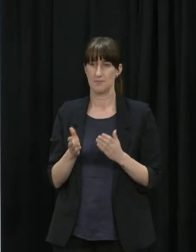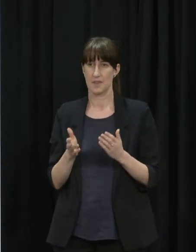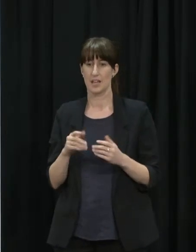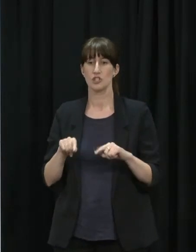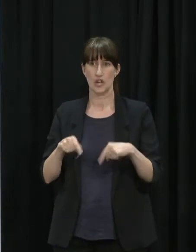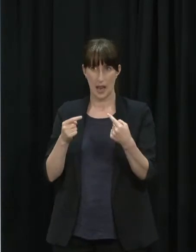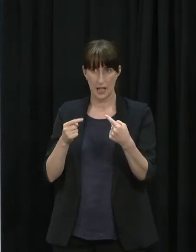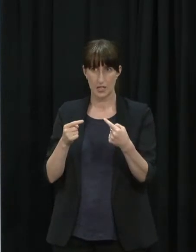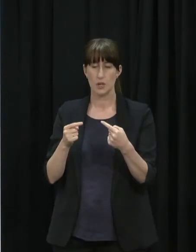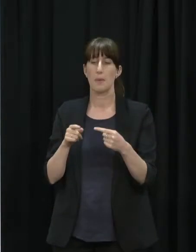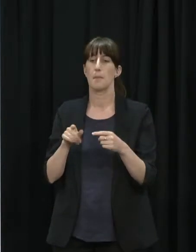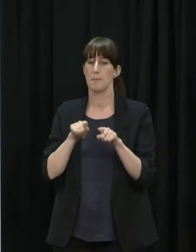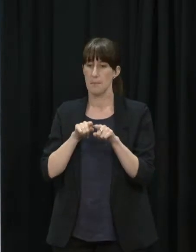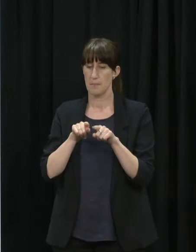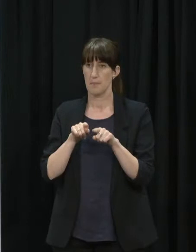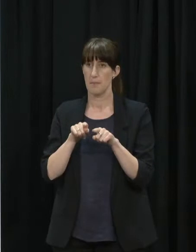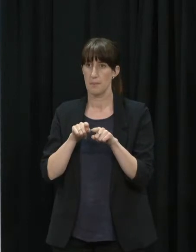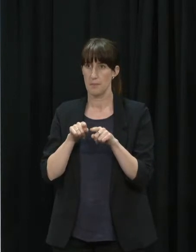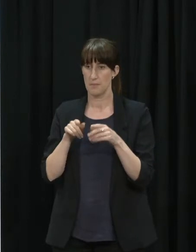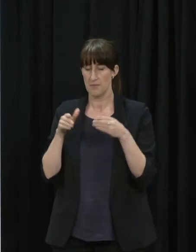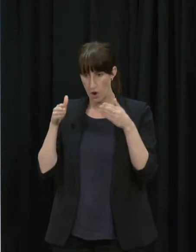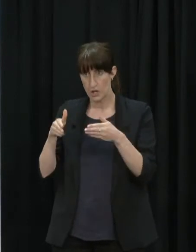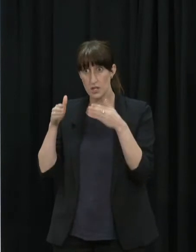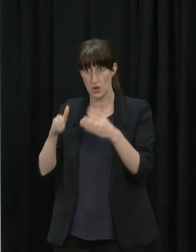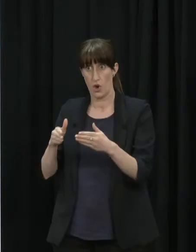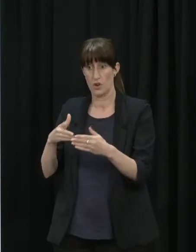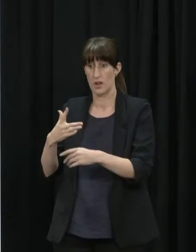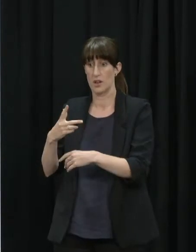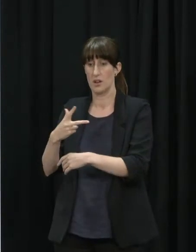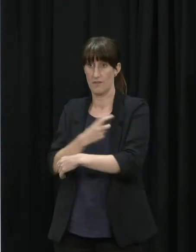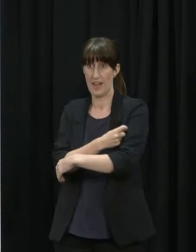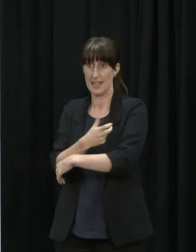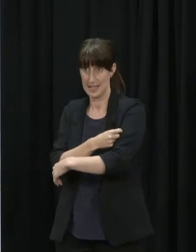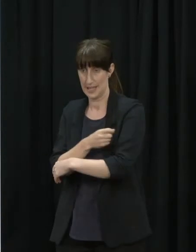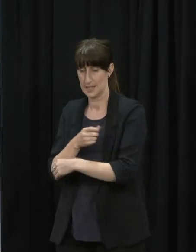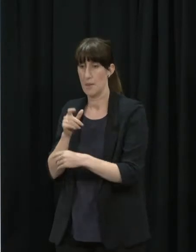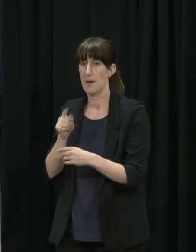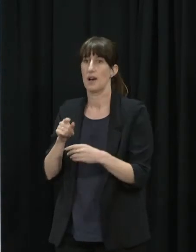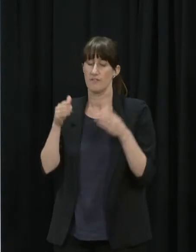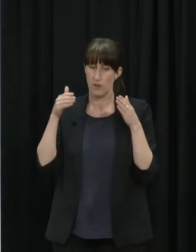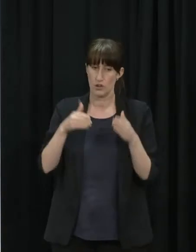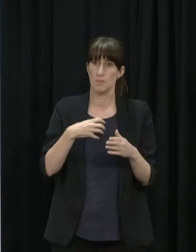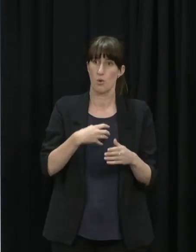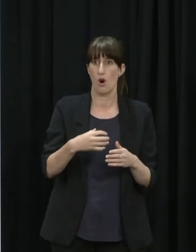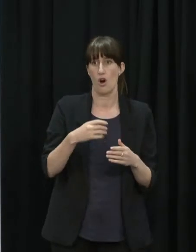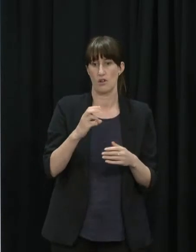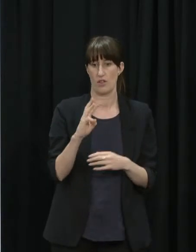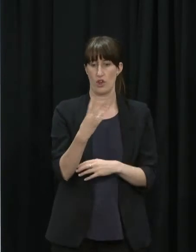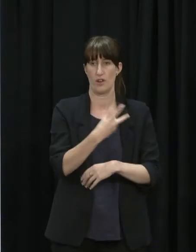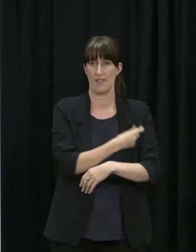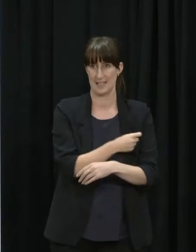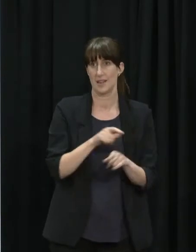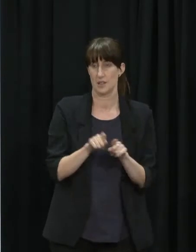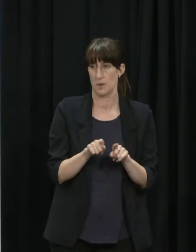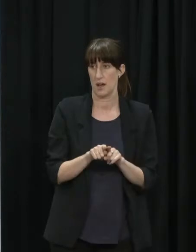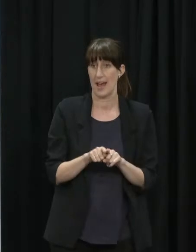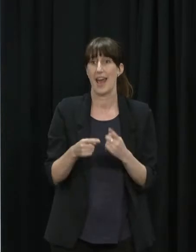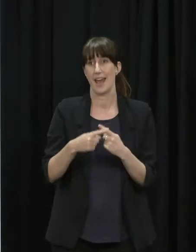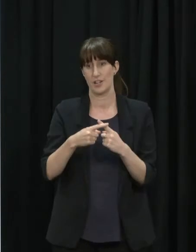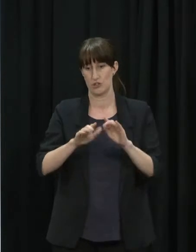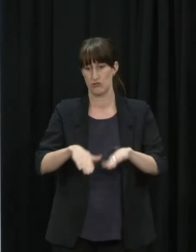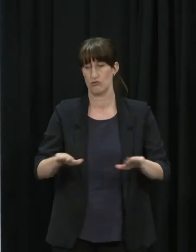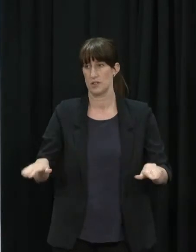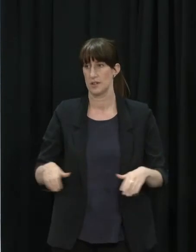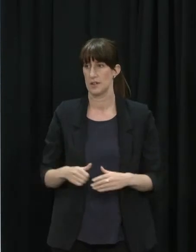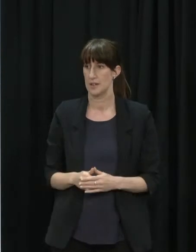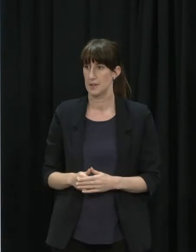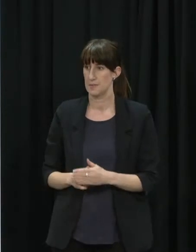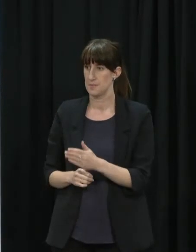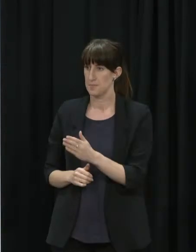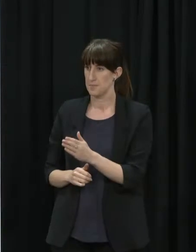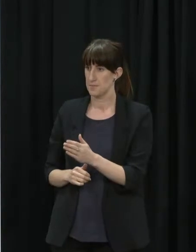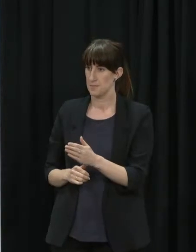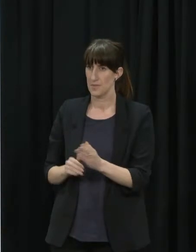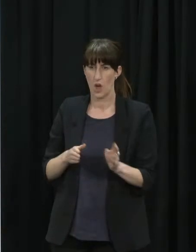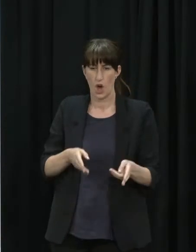taea e koe. Ko te tumanako ka